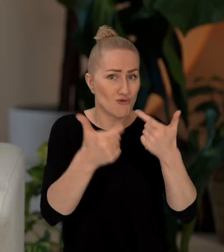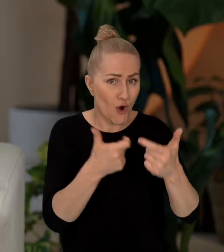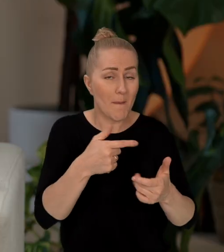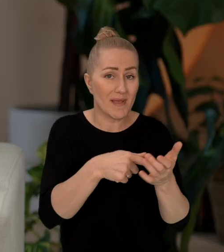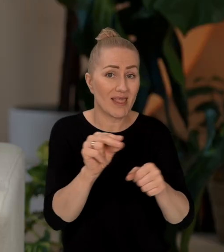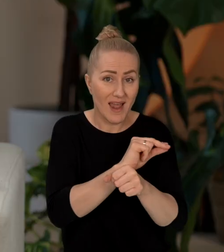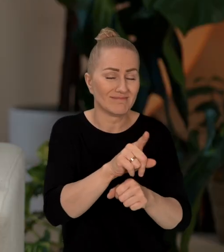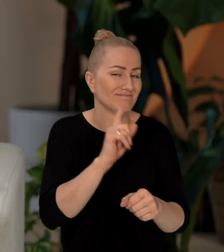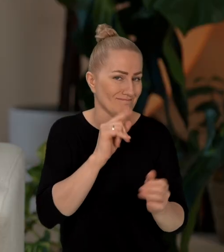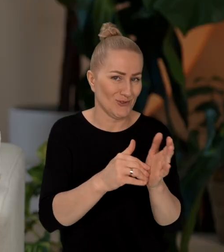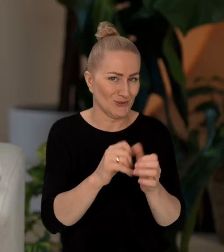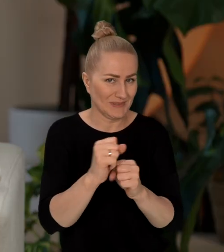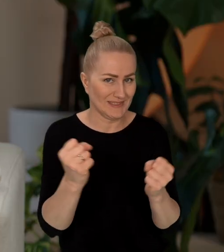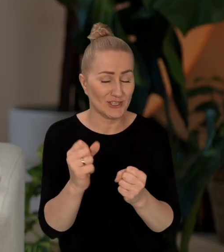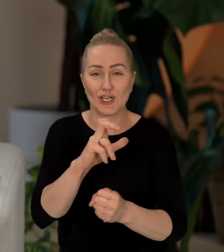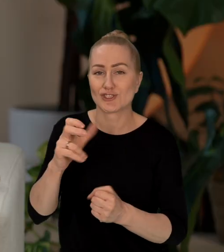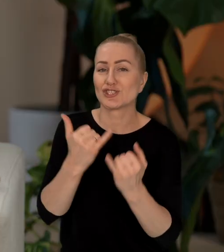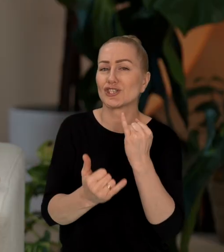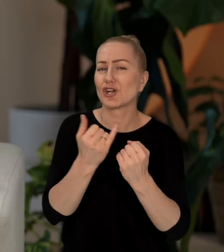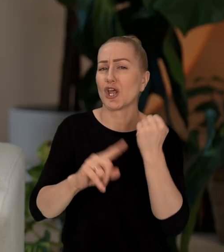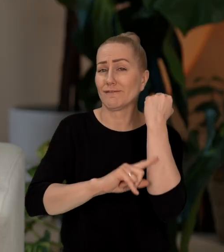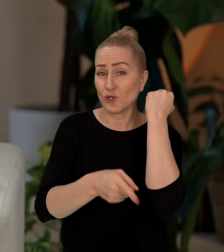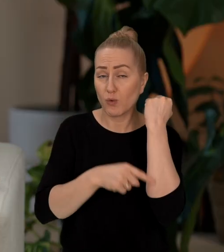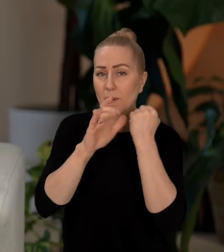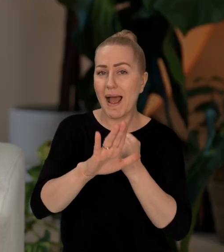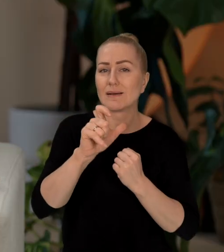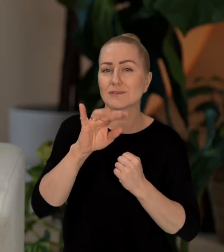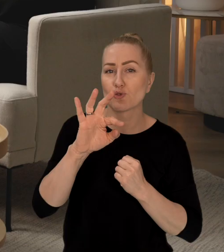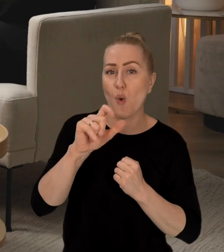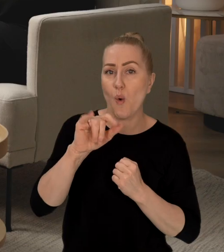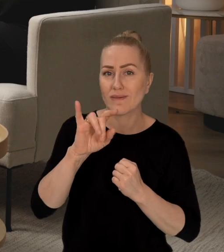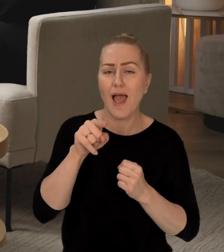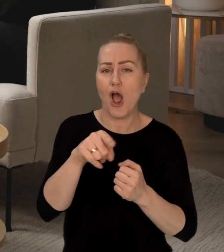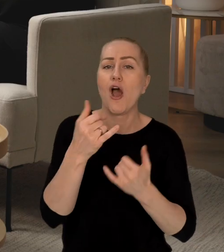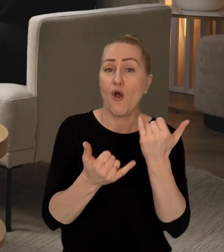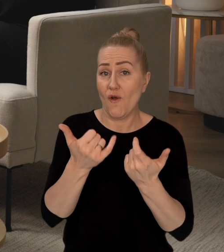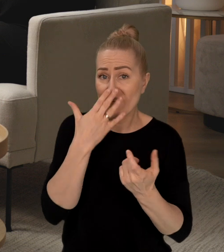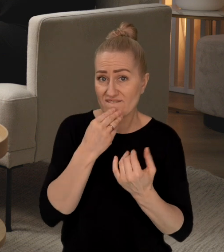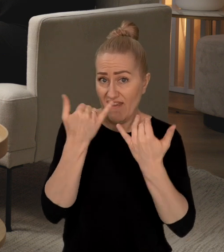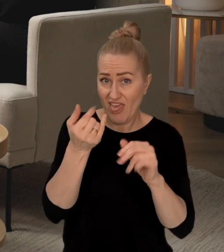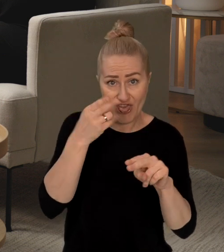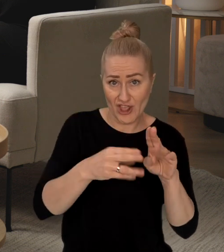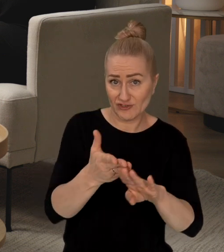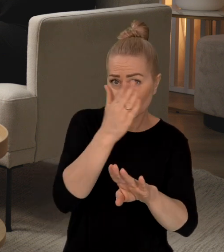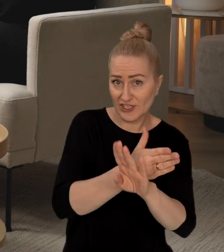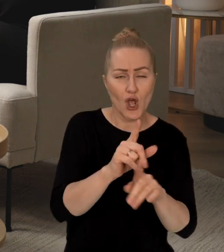A czy cytologia w ciąży różni się od takiej standardowej cytologii? W sensie technicznym, w sensie oceny?